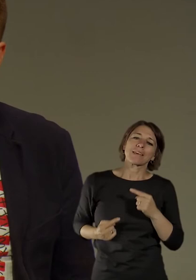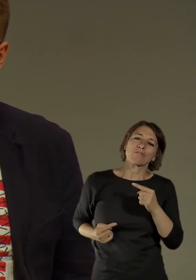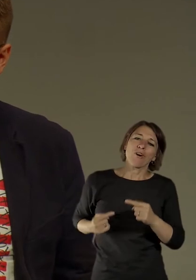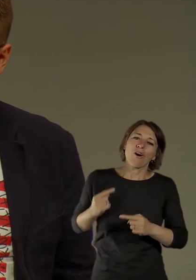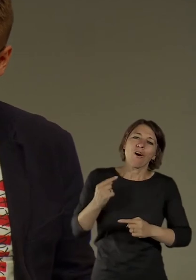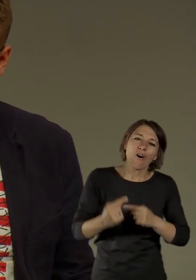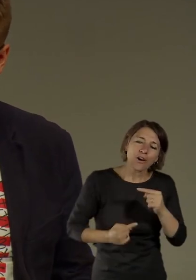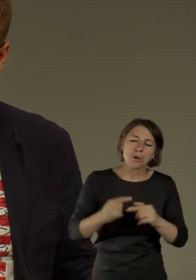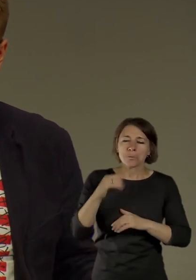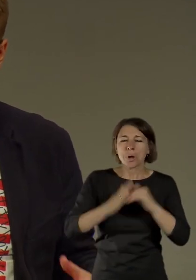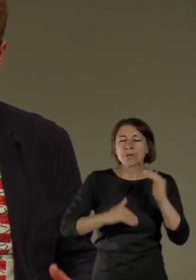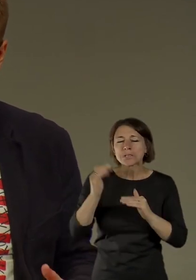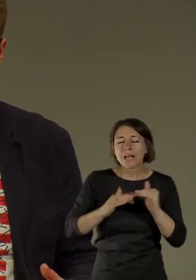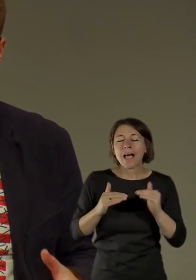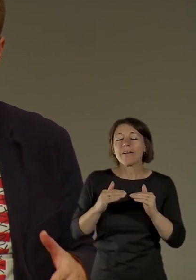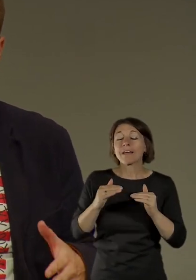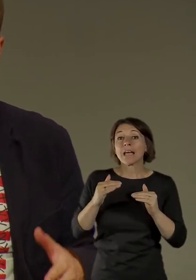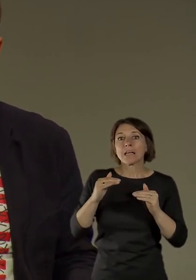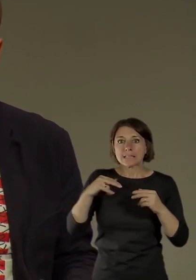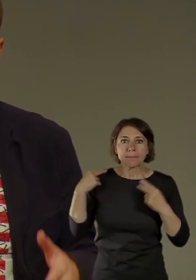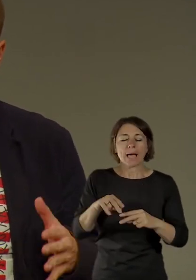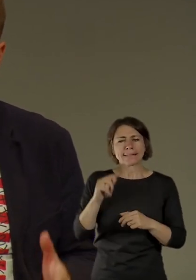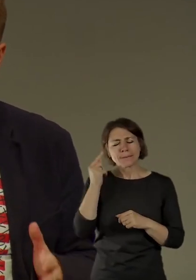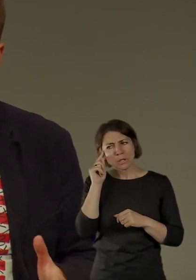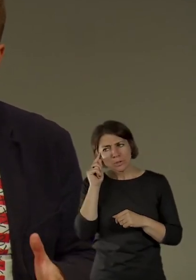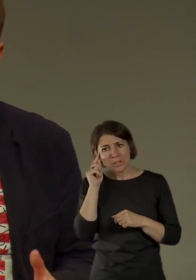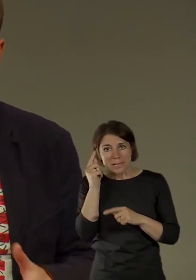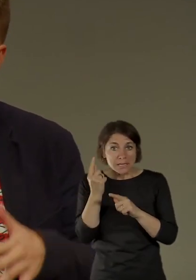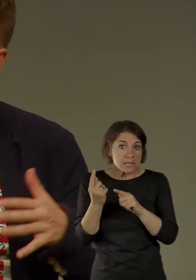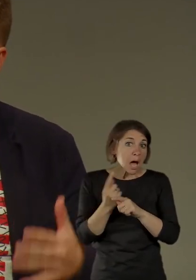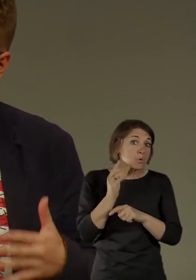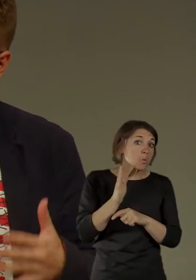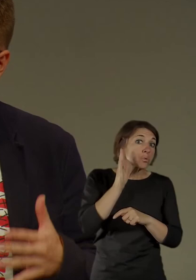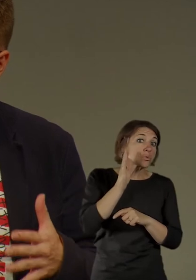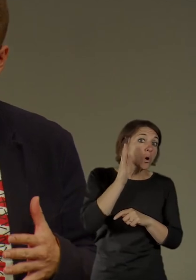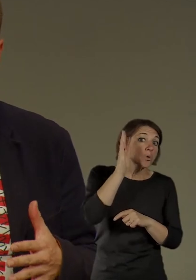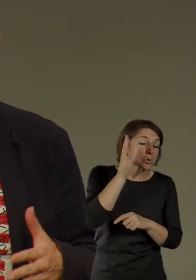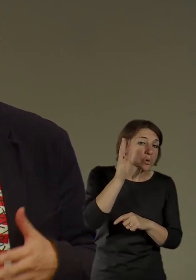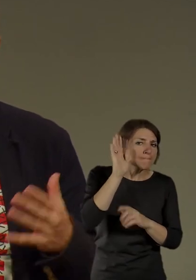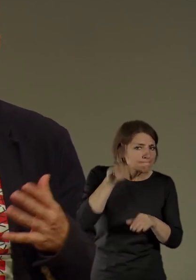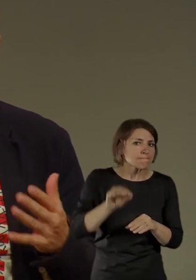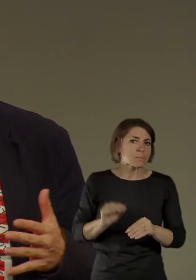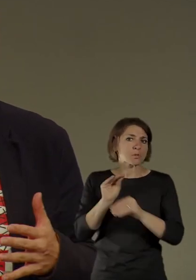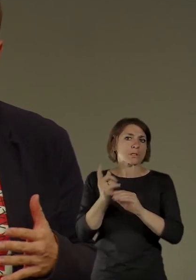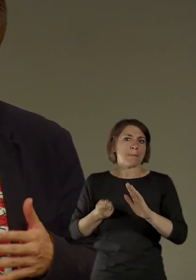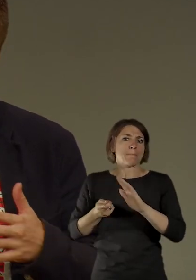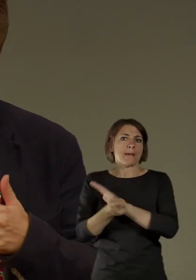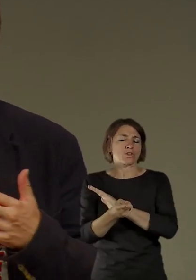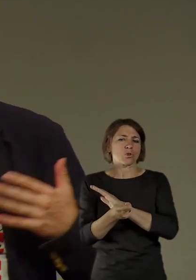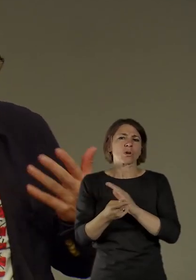tak úvahy o tom, jestli tam nepřivést nějakou budoucí linku metra nebo jiný způsob kolejový dopravy, nějaký neznámý, tak to je přesně to, co jste